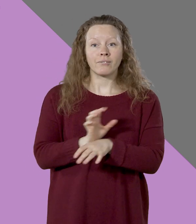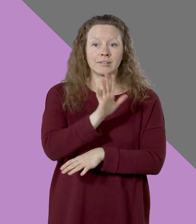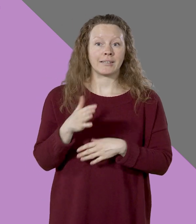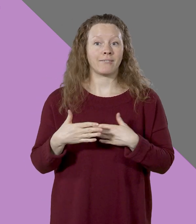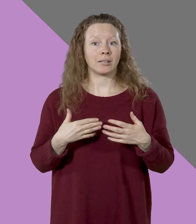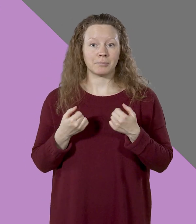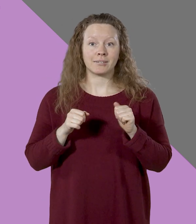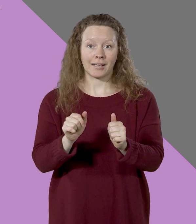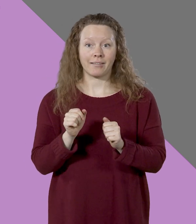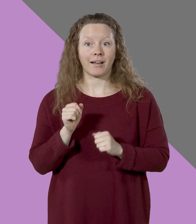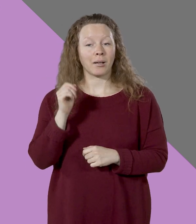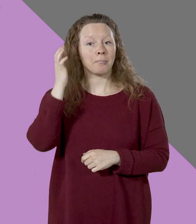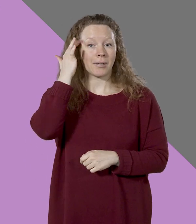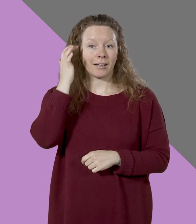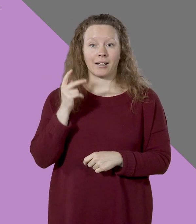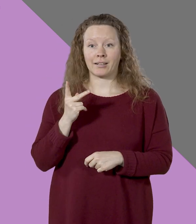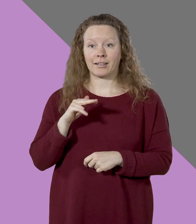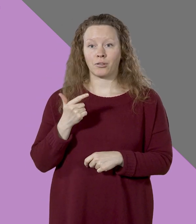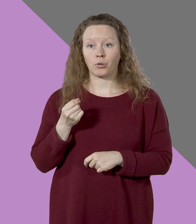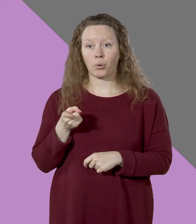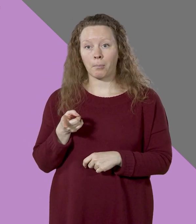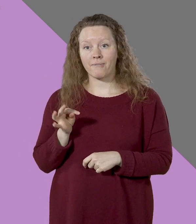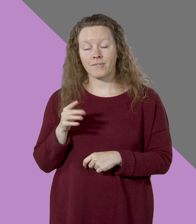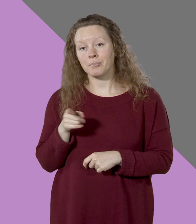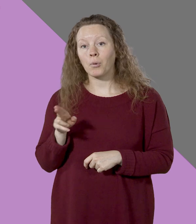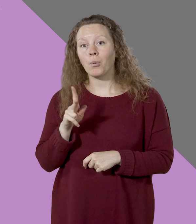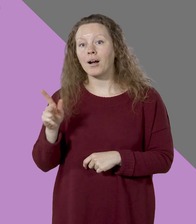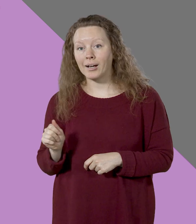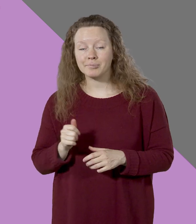för Finlandssvenska teckenspråkiga, Magdalena Kintopf-Huuhka.